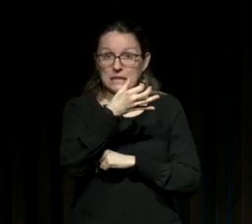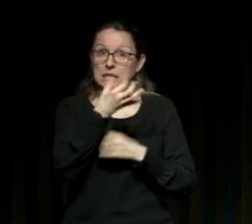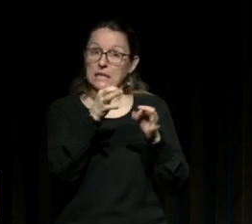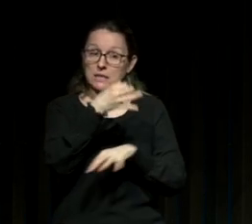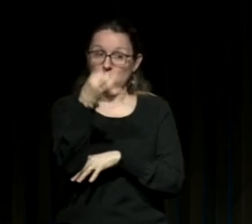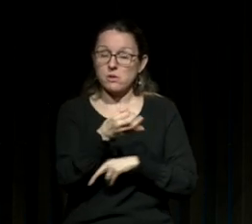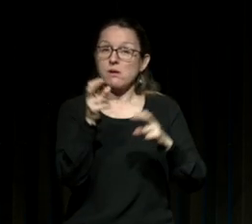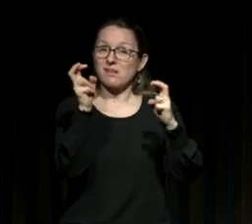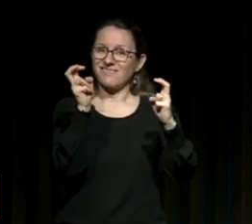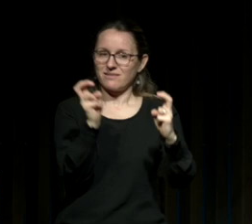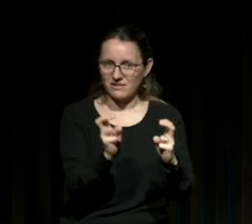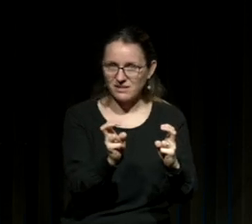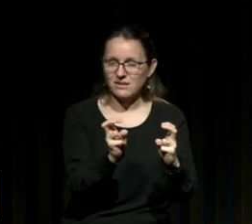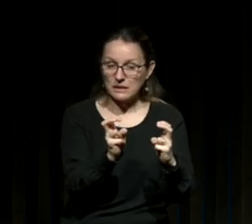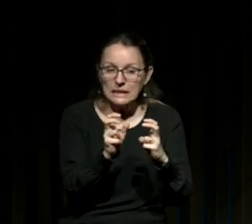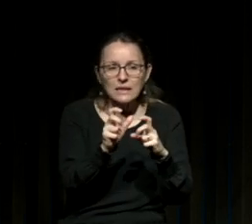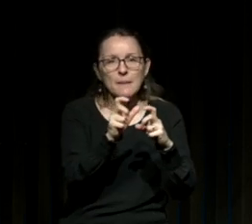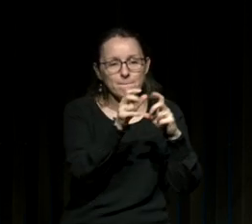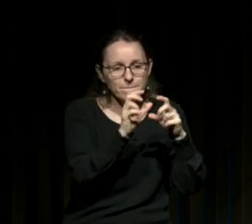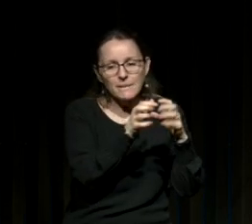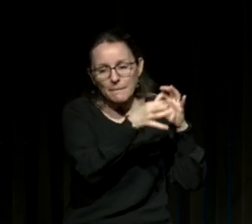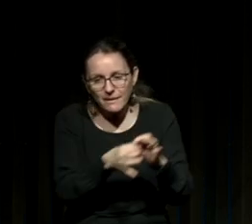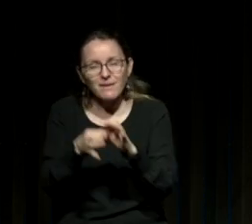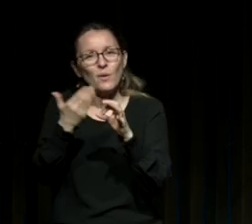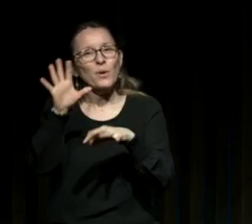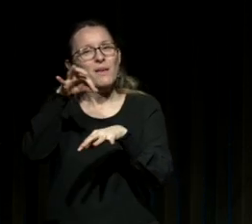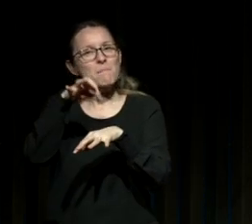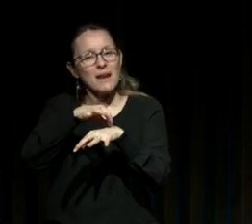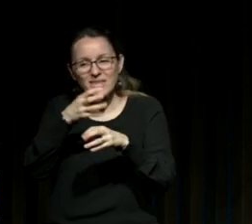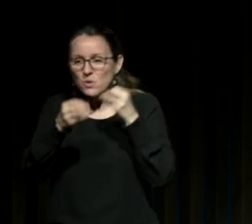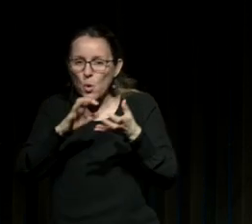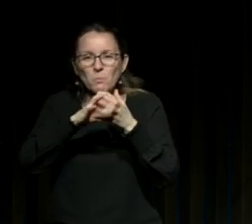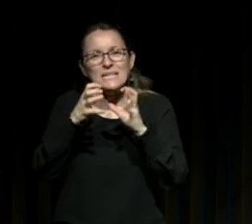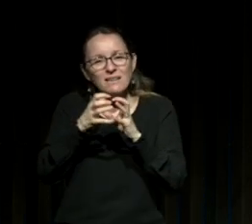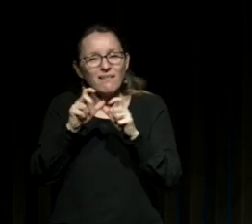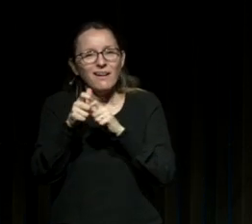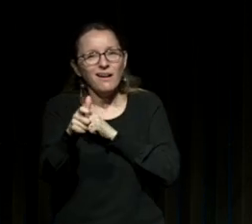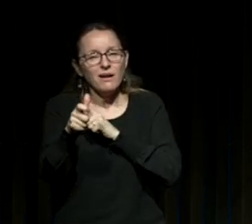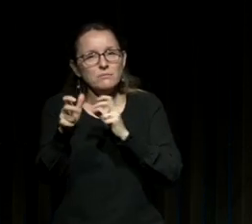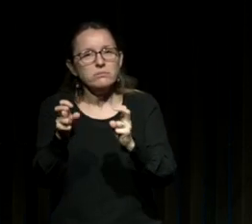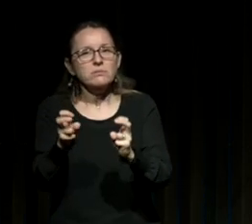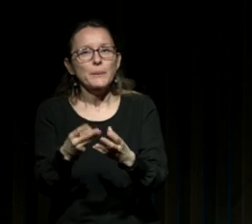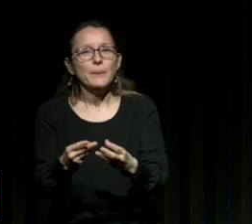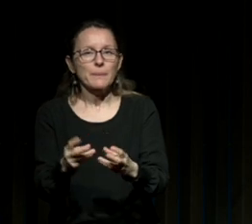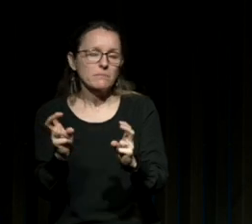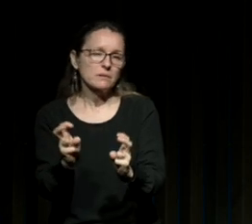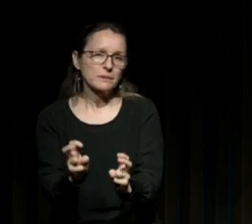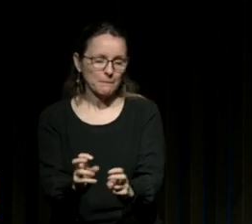veut c'est le patient aille mieux cet objectif la discussion de ses objectifs c'est très important